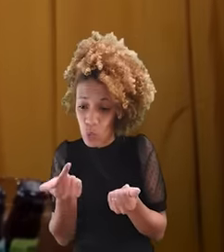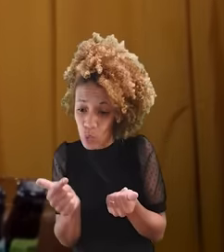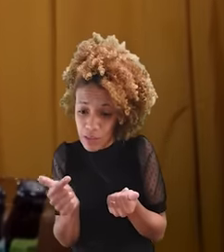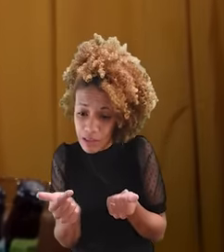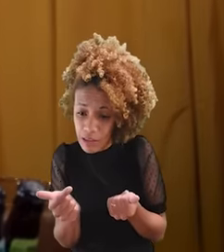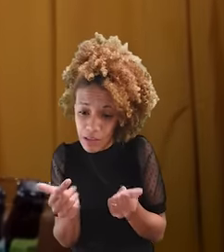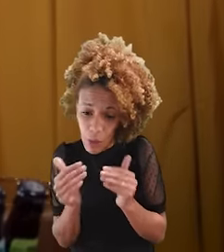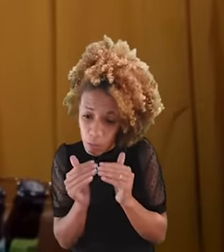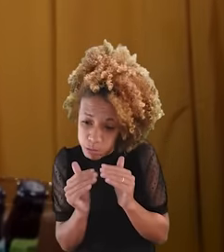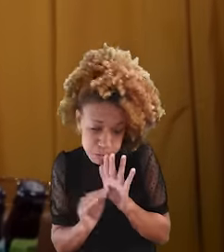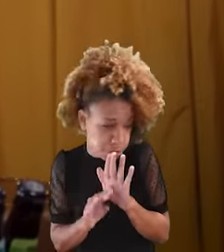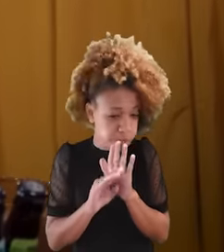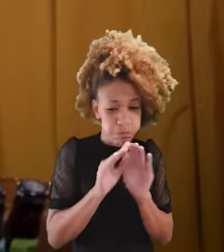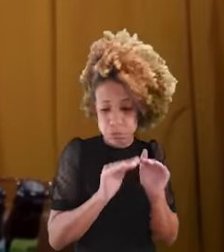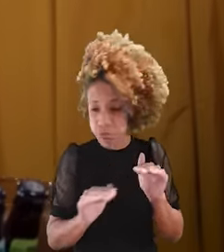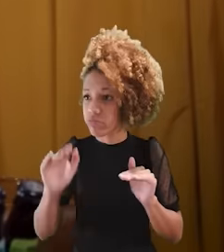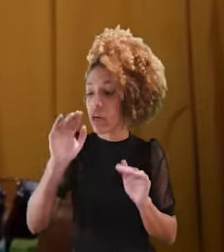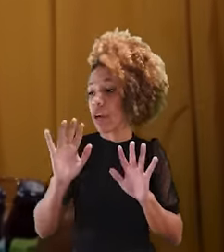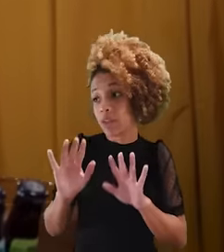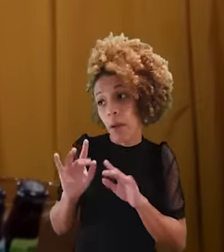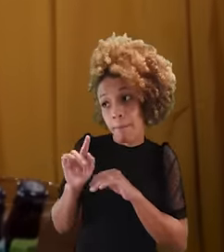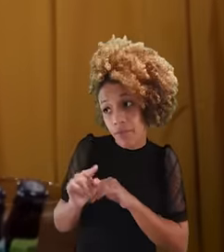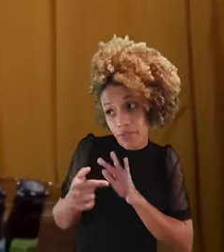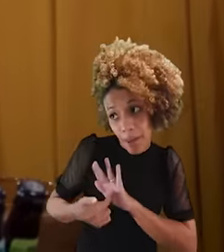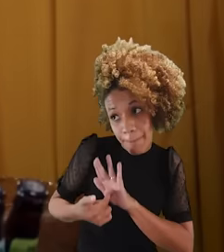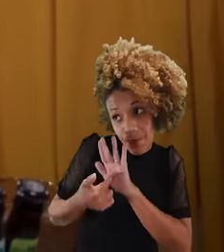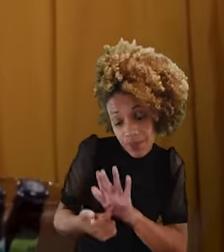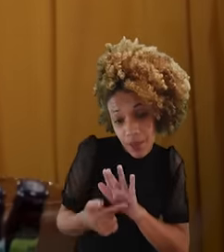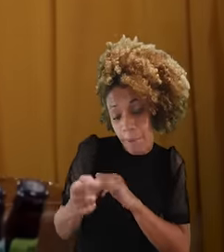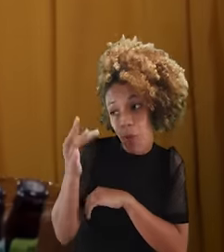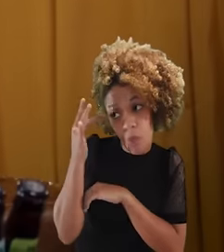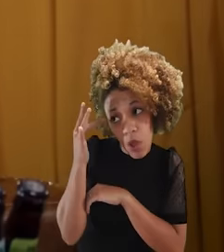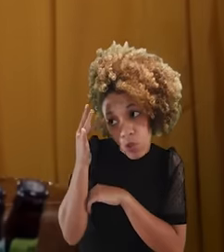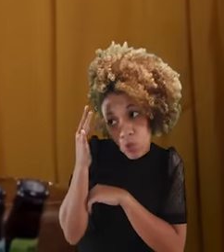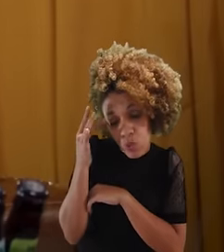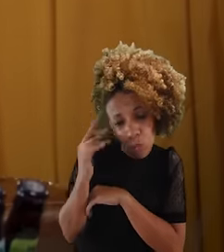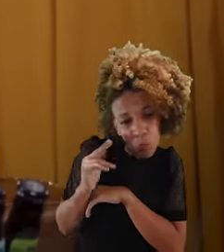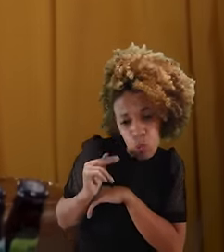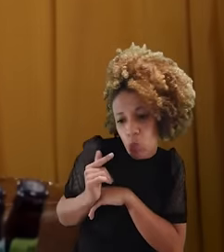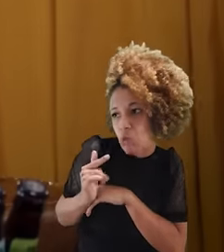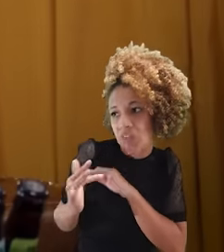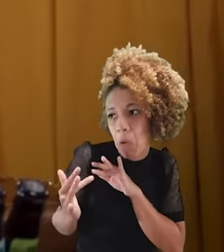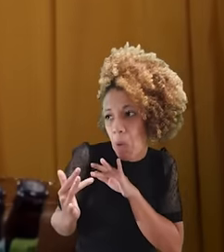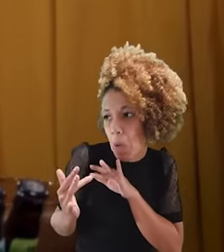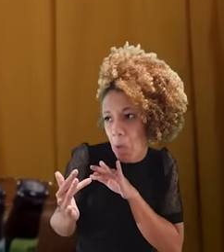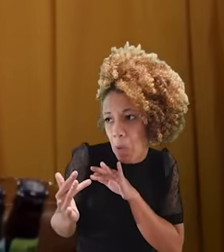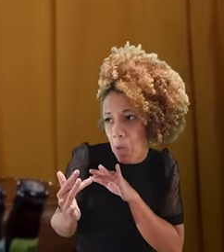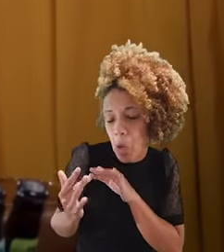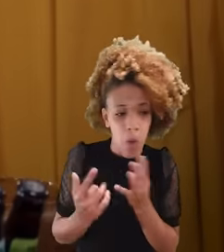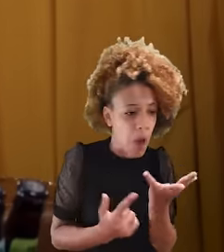em grande escala então para você apresentar para um adulto que nunca teve contato com as artes com